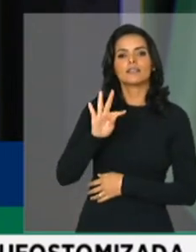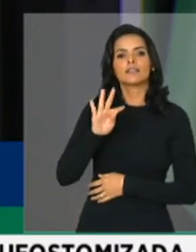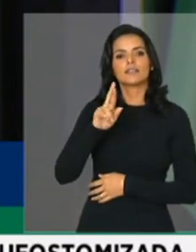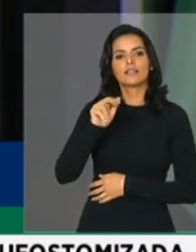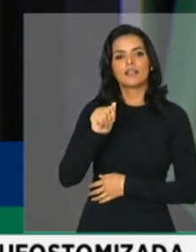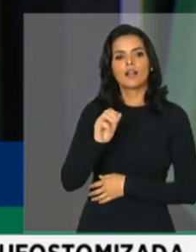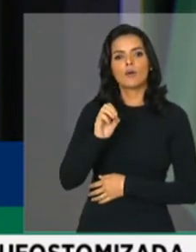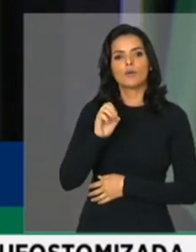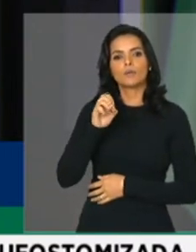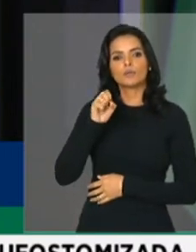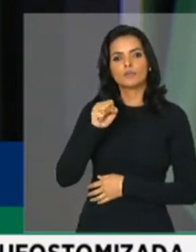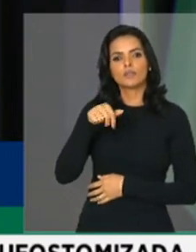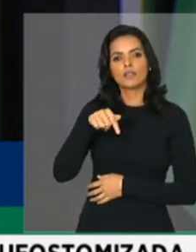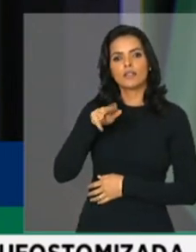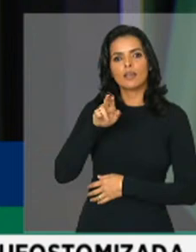ESCLARECIMENTO SOBRE ESPECIFICIDADES E CUIDADOS